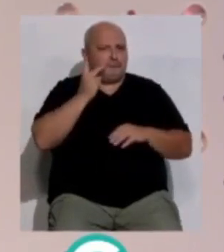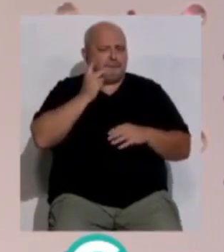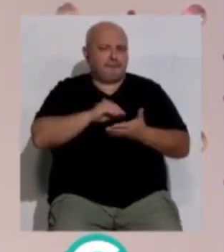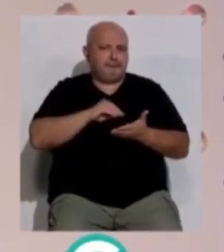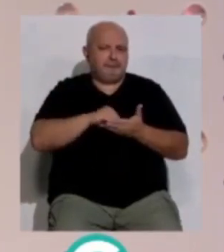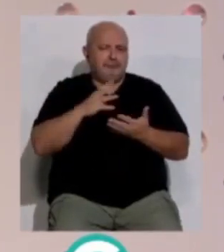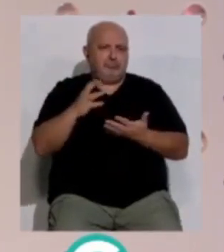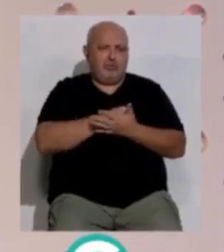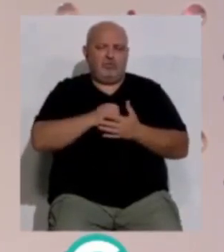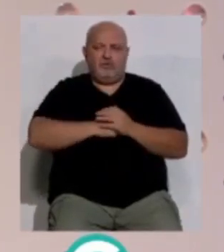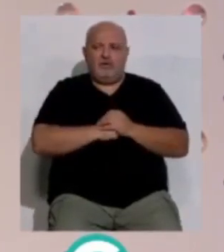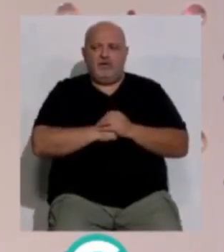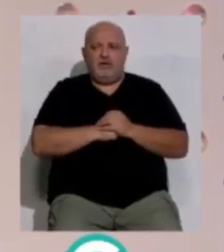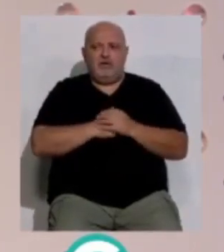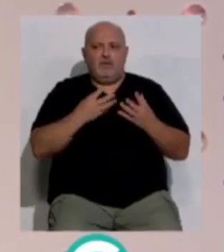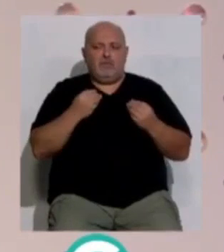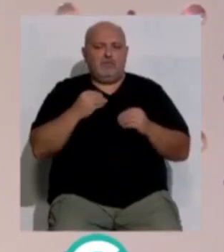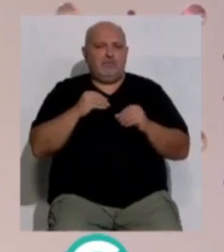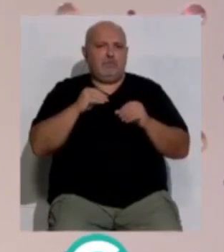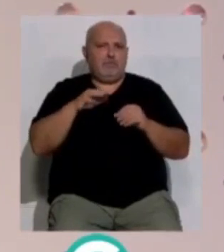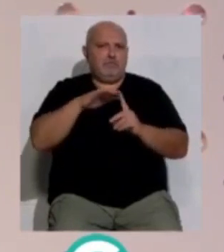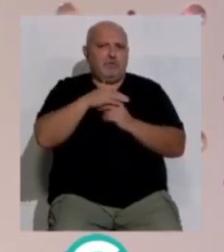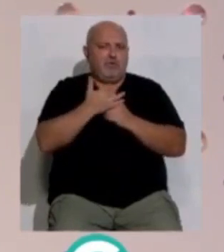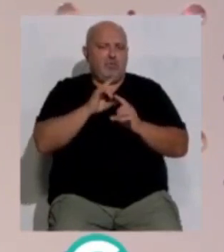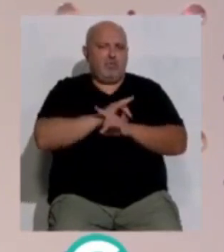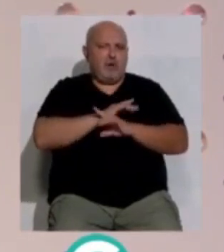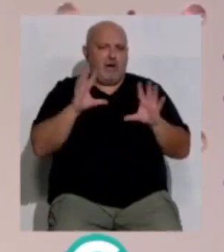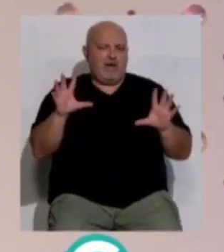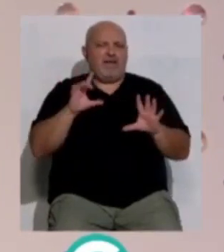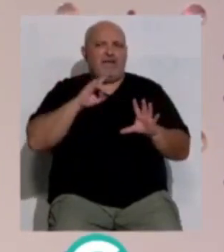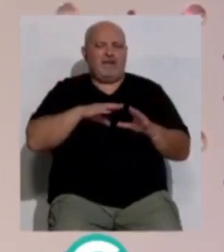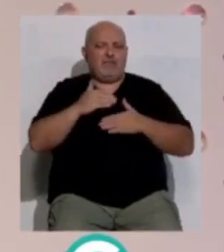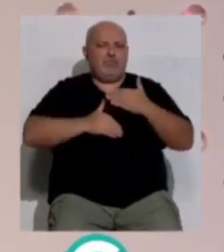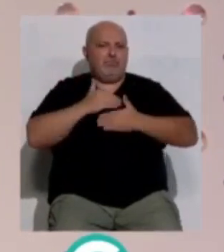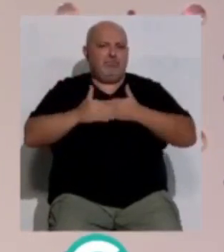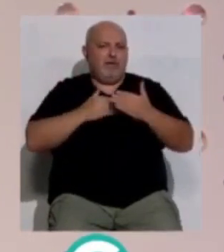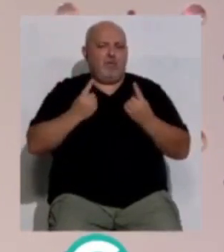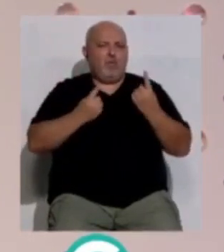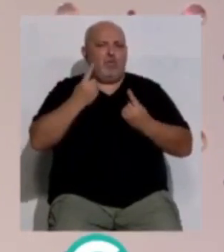verlos todos así que tenemos un panorama bastante claro de Cómo evolucionaron algunos futbolistas y